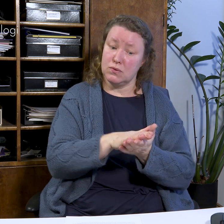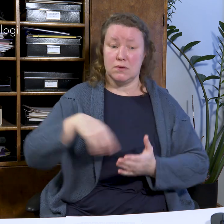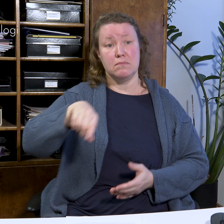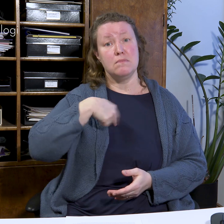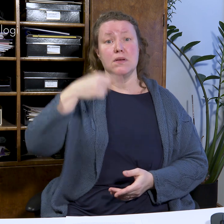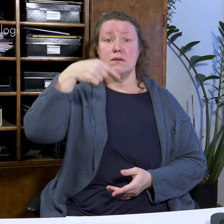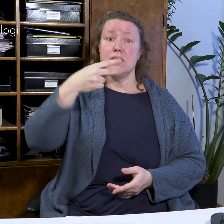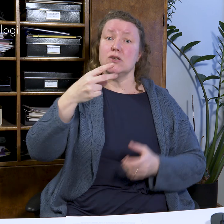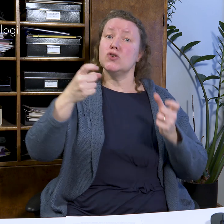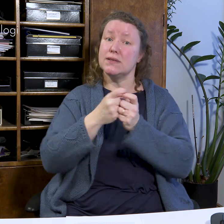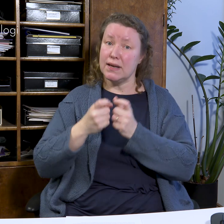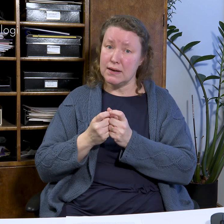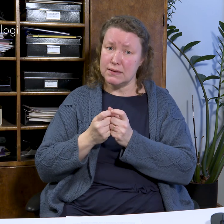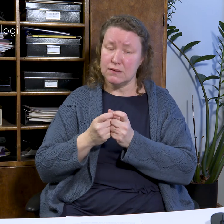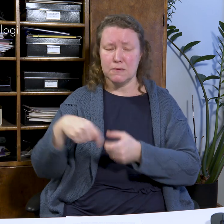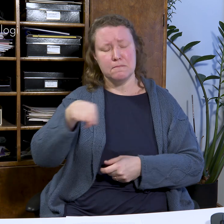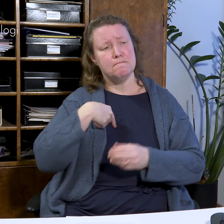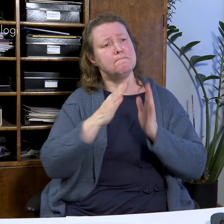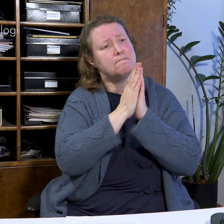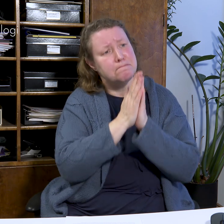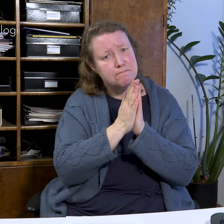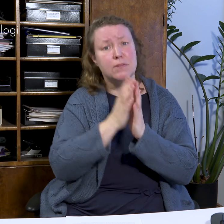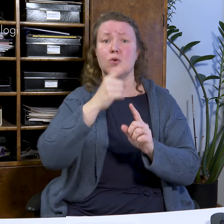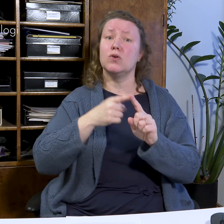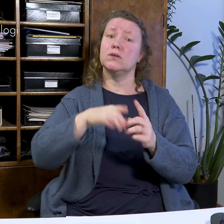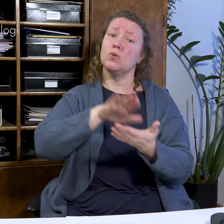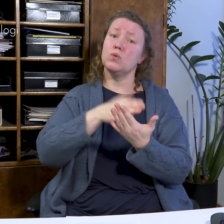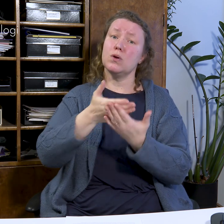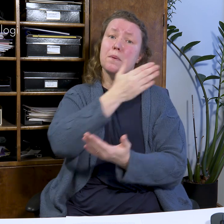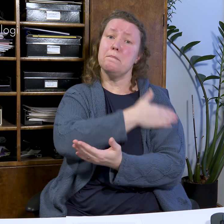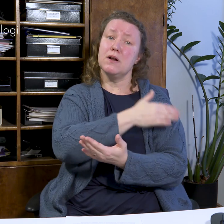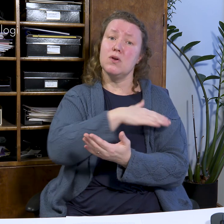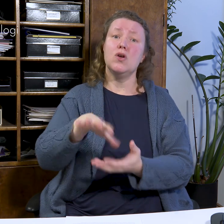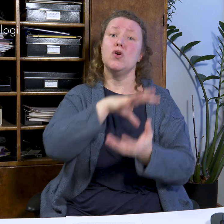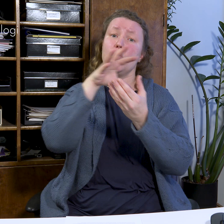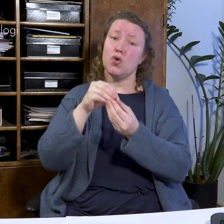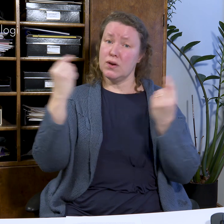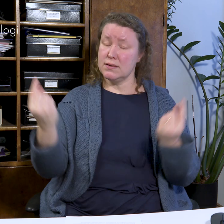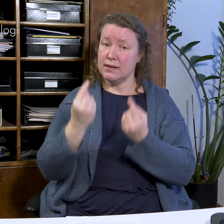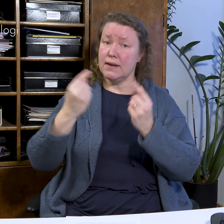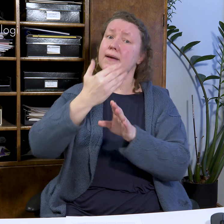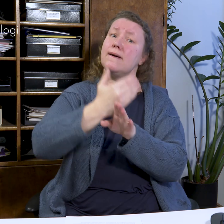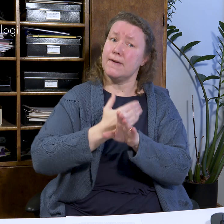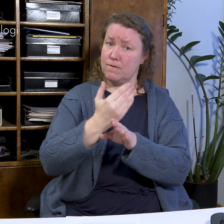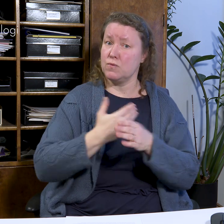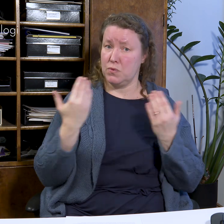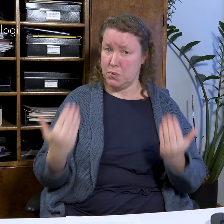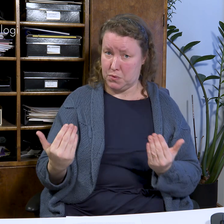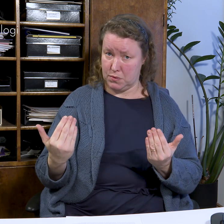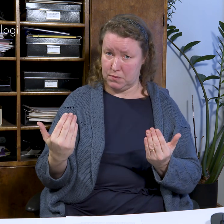tulkkauspalvelun kokonaistilanteen arvioinnin käynnistämiseksi.